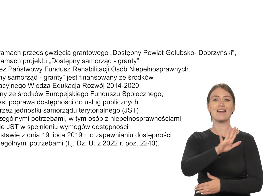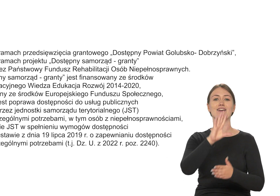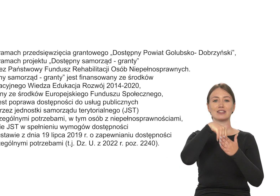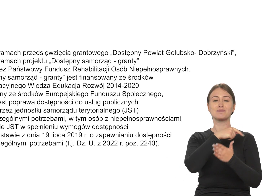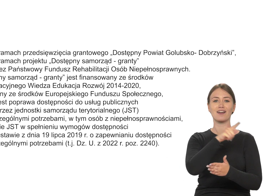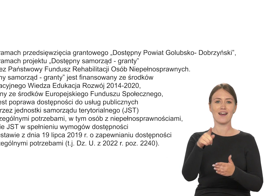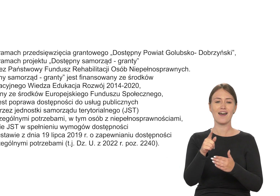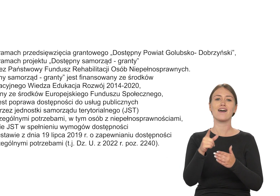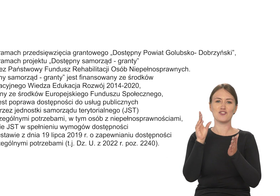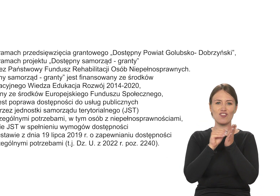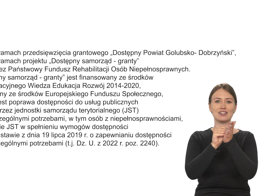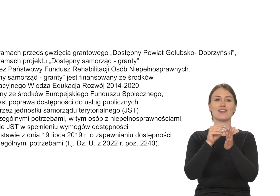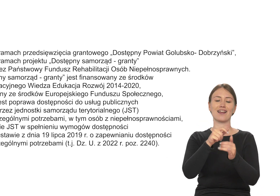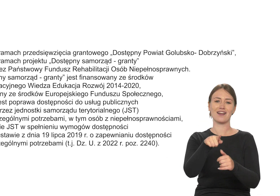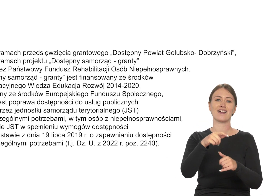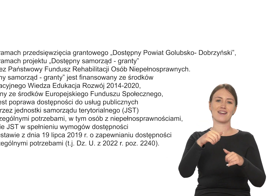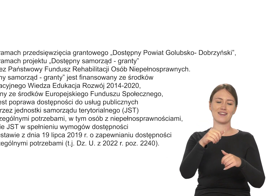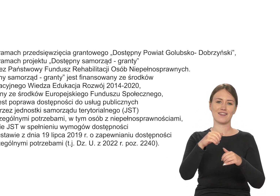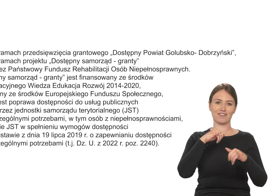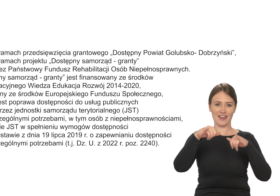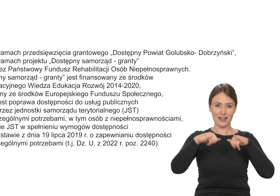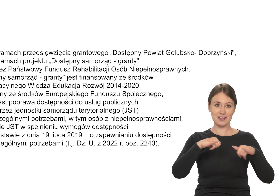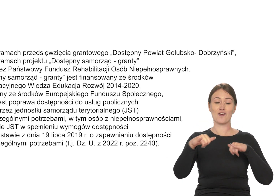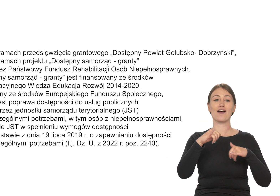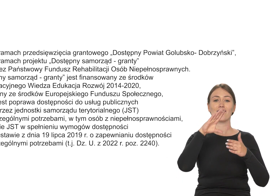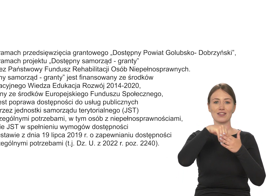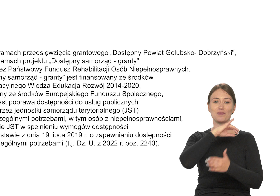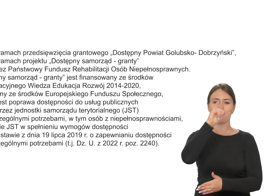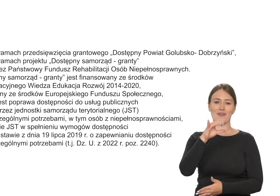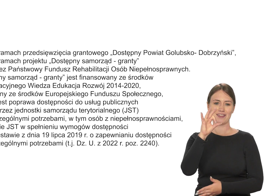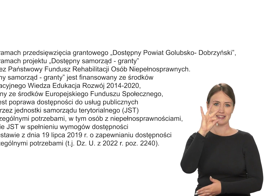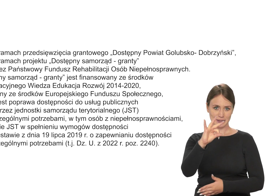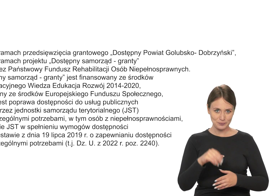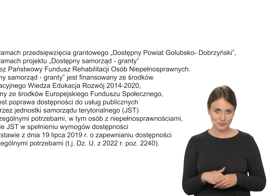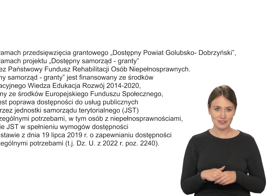świadczonych przez jednostki samorządu terytorialnego (JST)